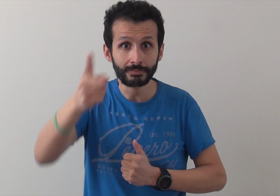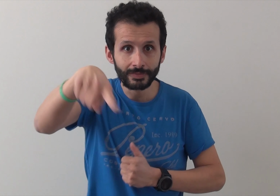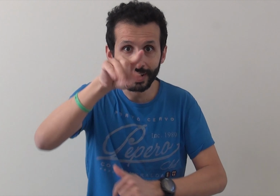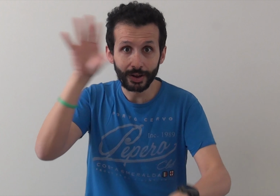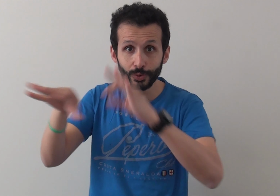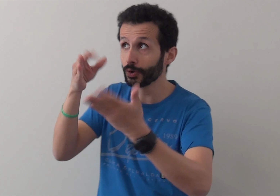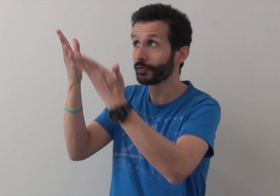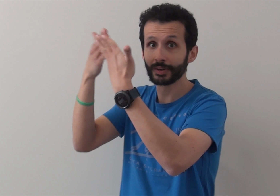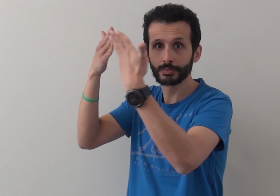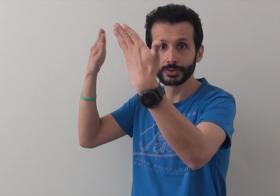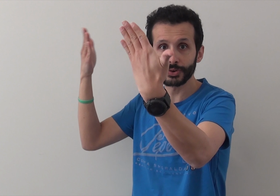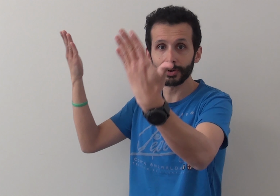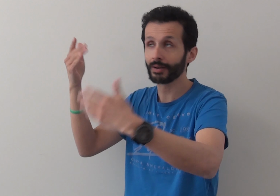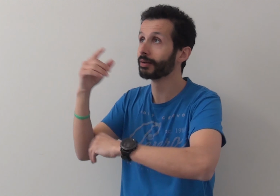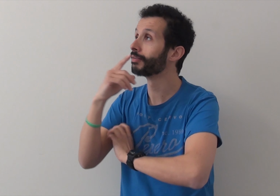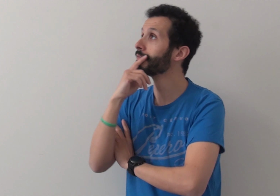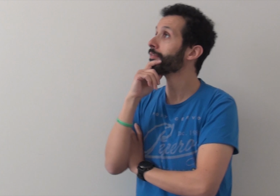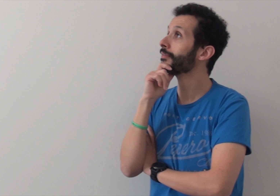Alors, venez découvrir l'exposition !